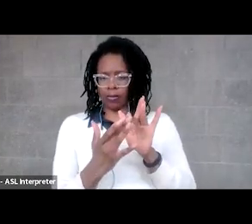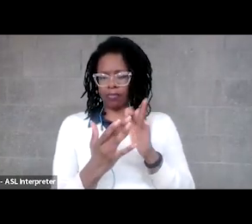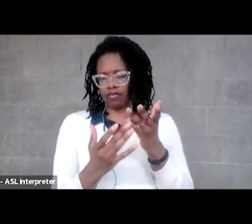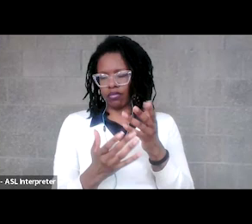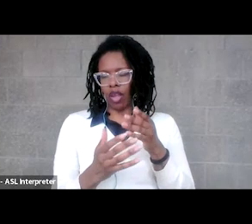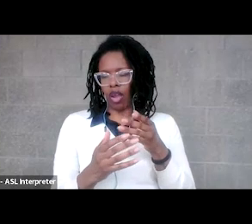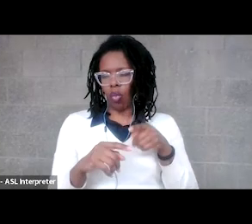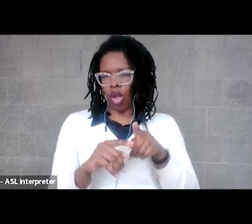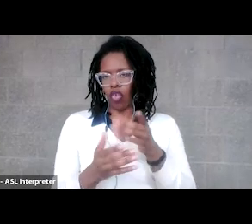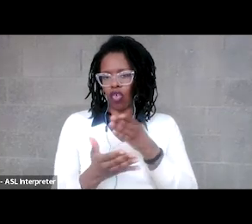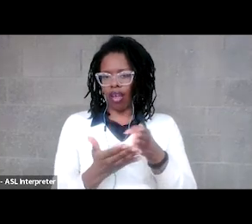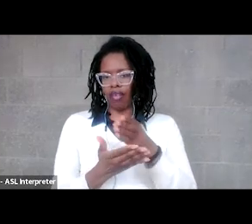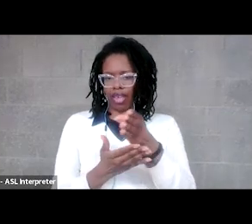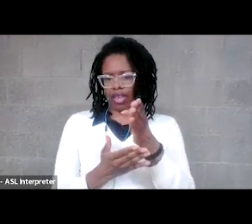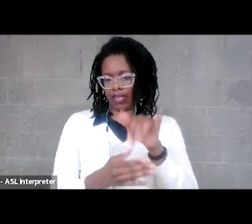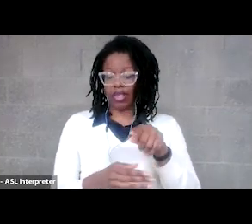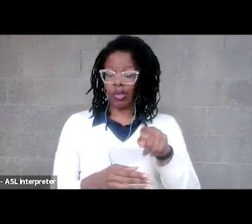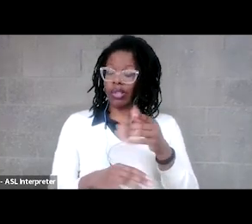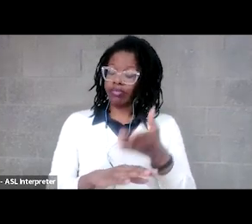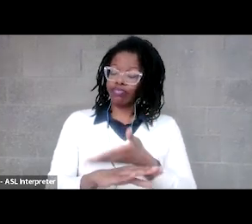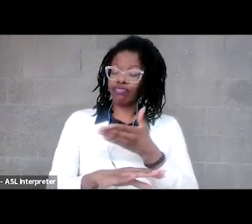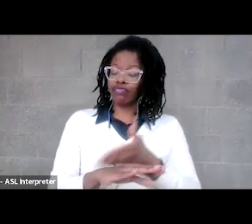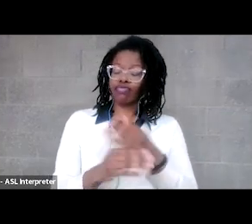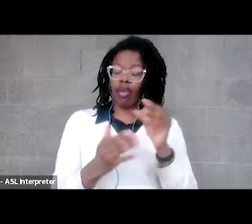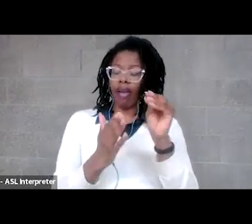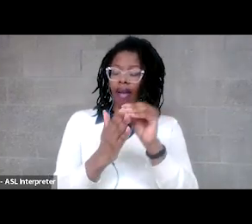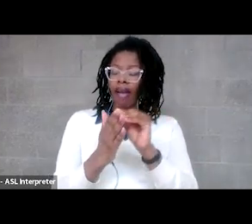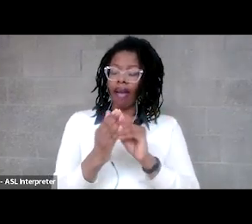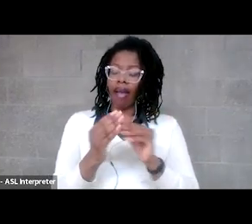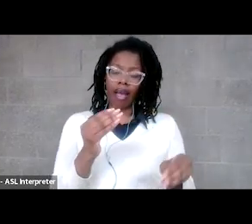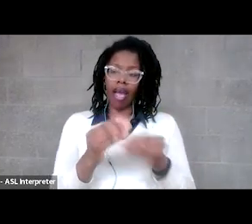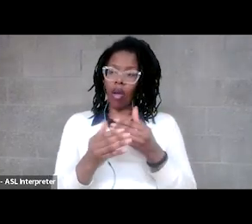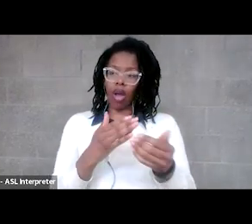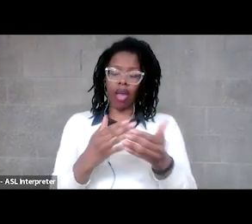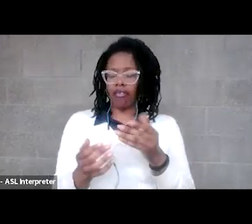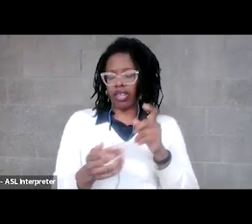Y actualizaremos esto a medida que estén disponibles nuevos servicios o se realicen cambios en los mismos.